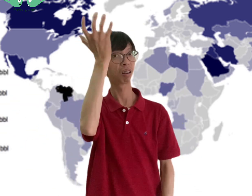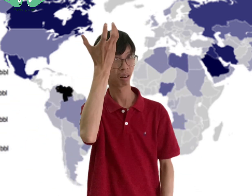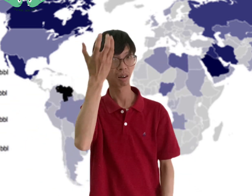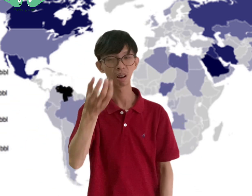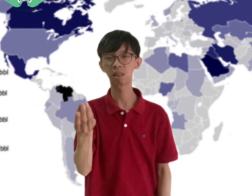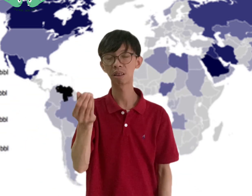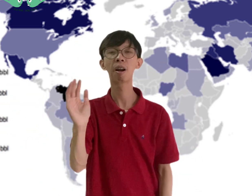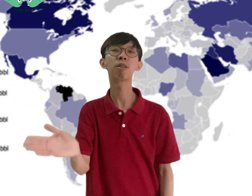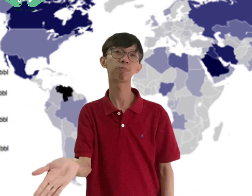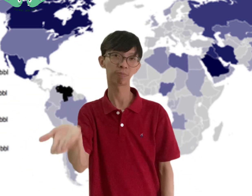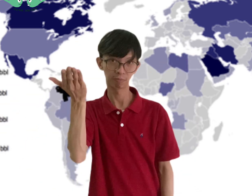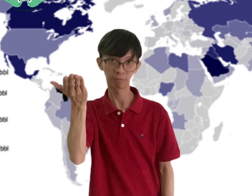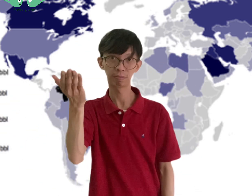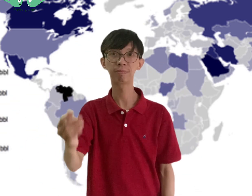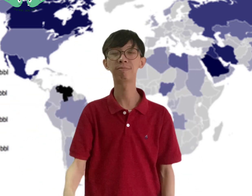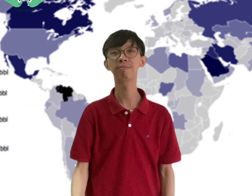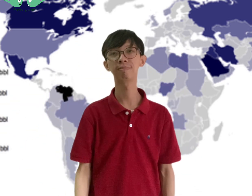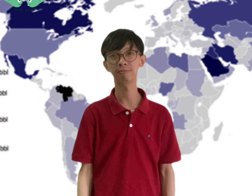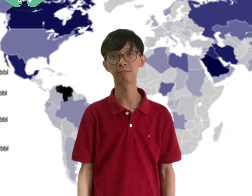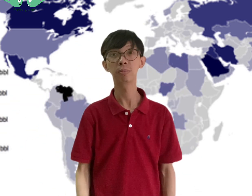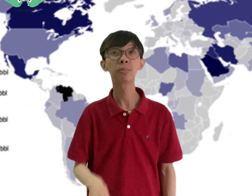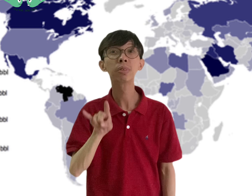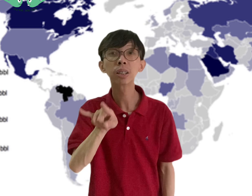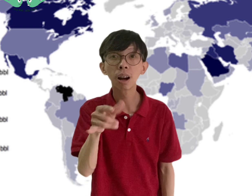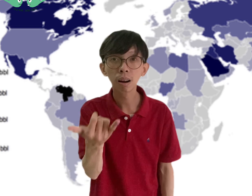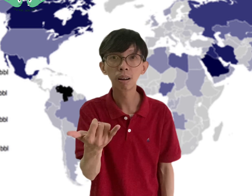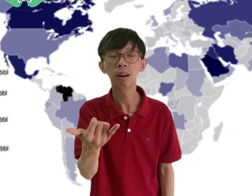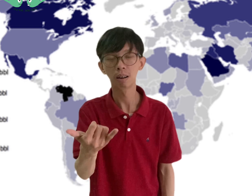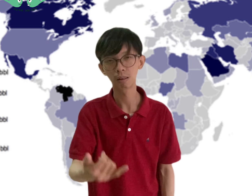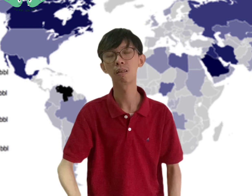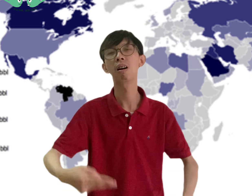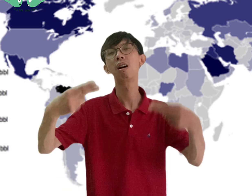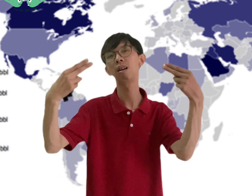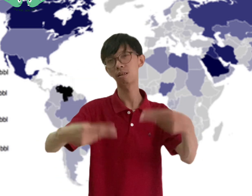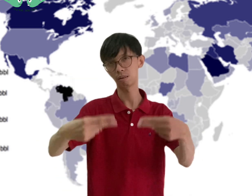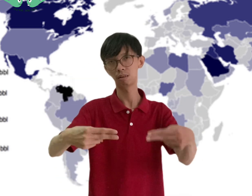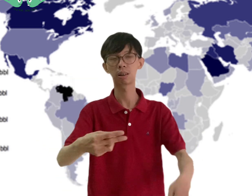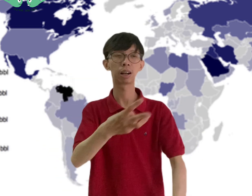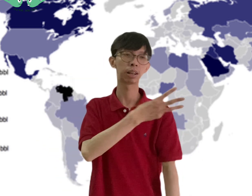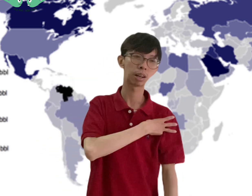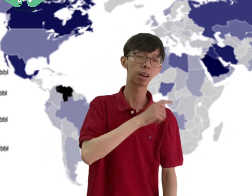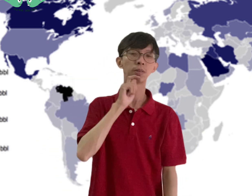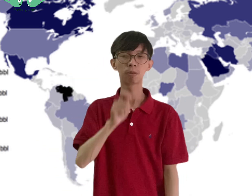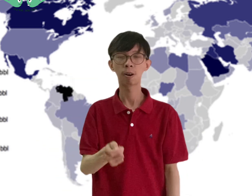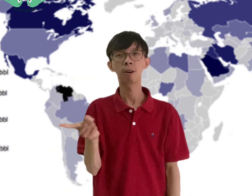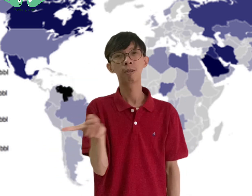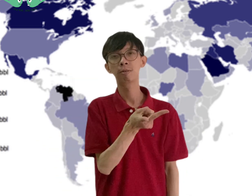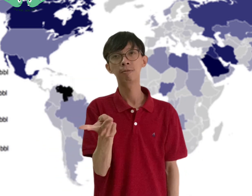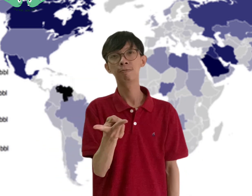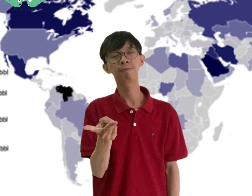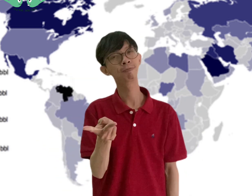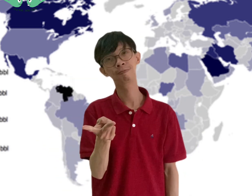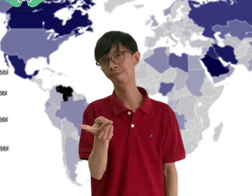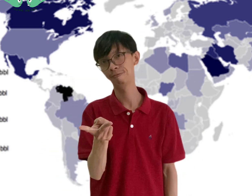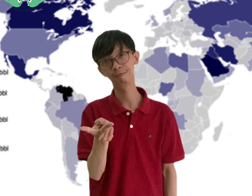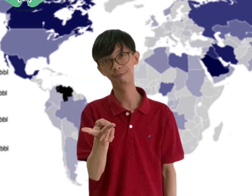Như vậy, Nga bị cấm vận dầu mỏ, khí đốt, bởi chiến tranh Nga - Ukraine cho nên giá xăng tăng.